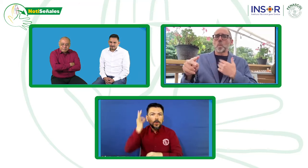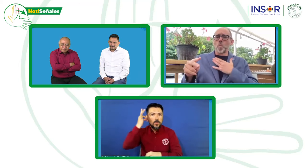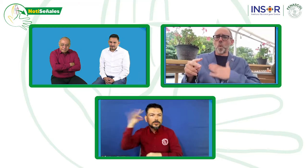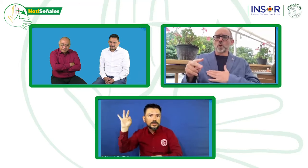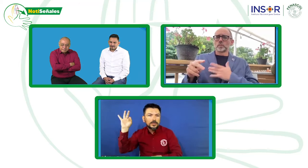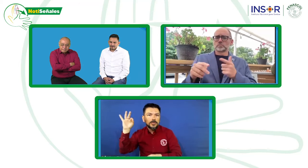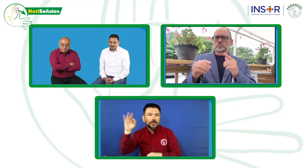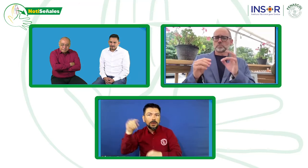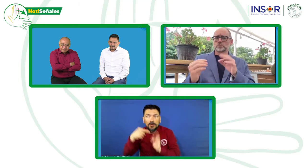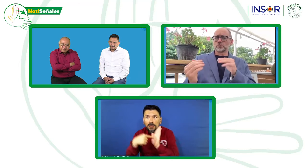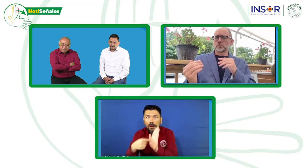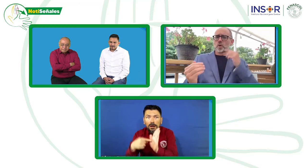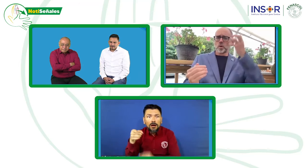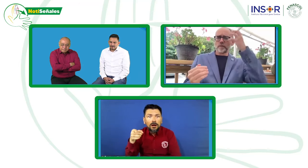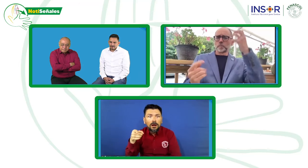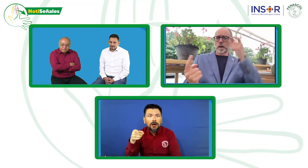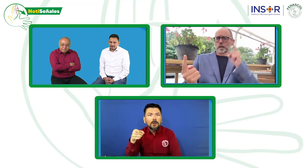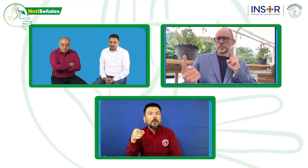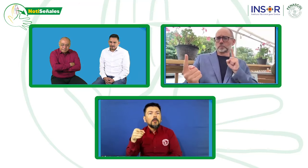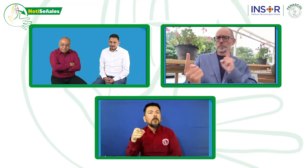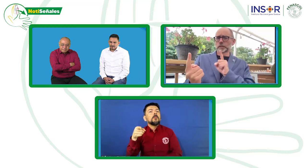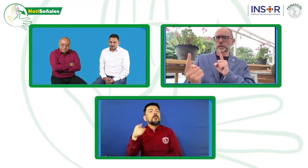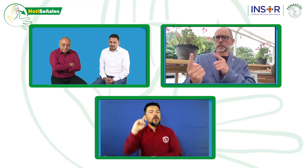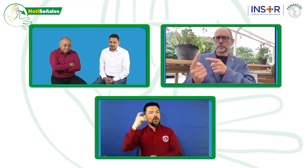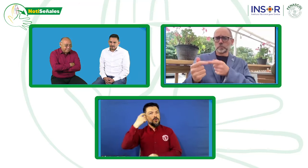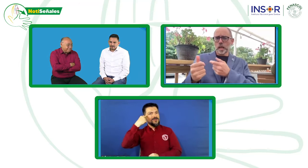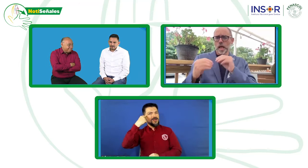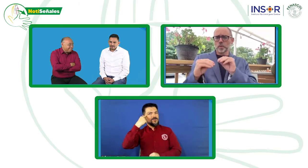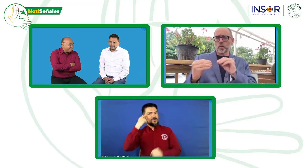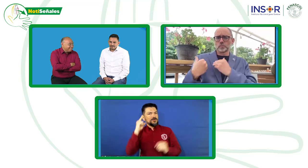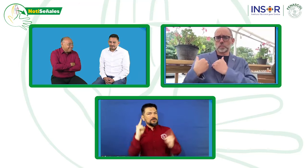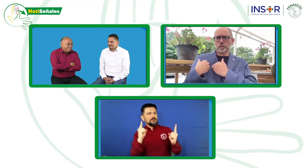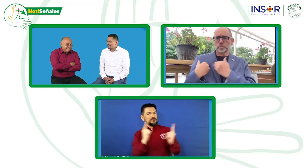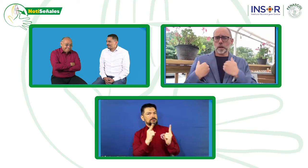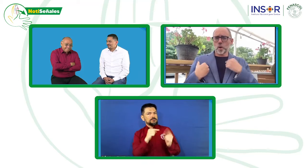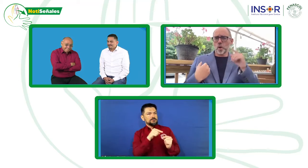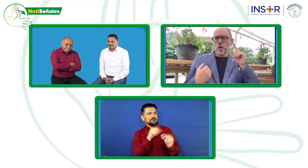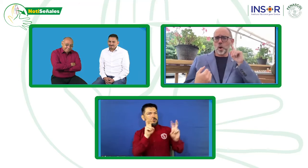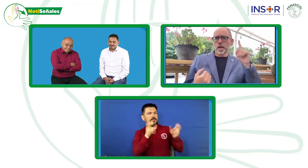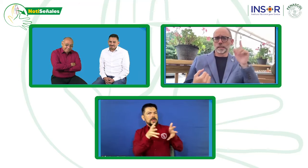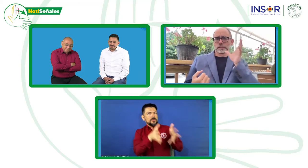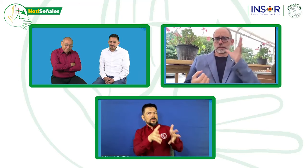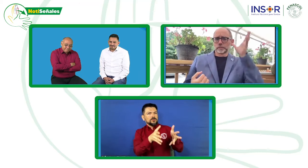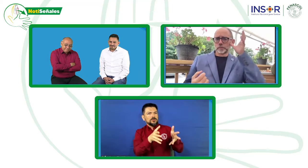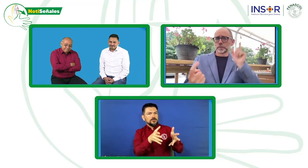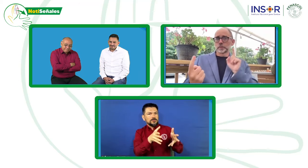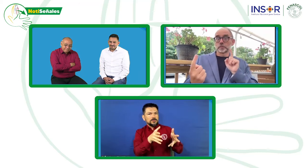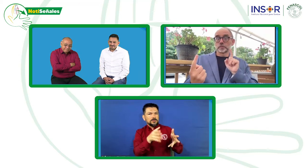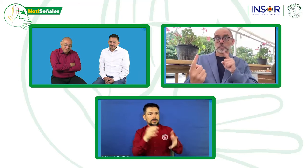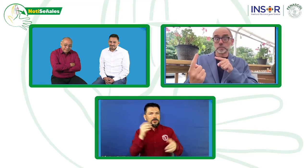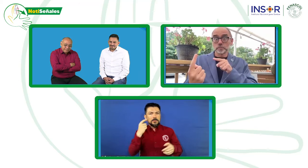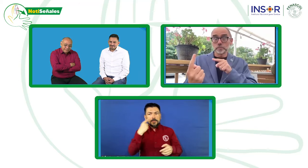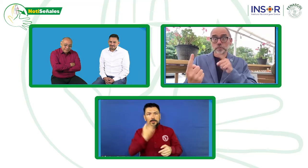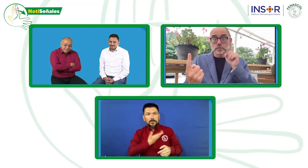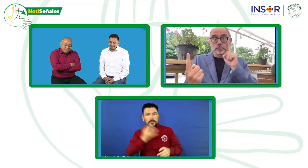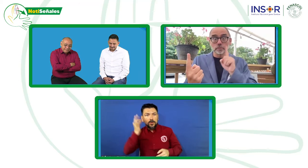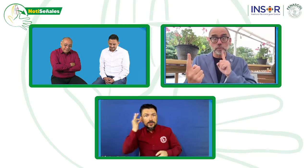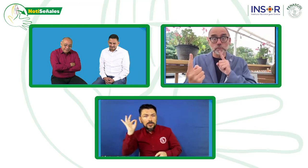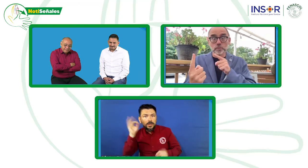para niños sordos y también para los padres de niños y